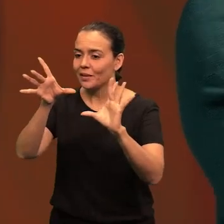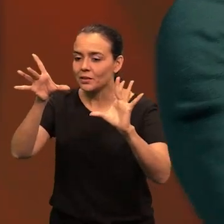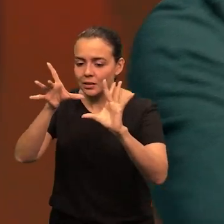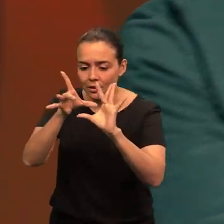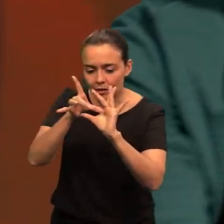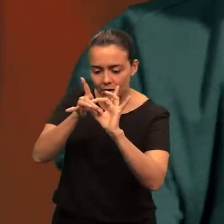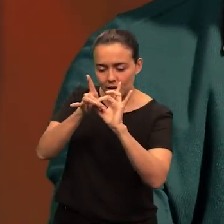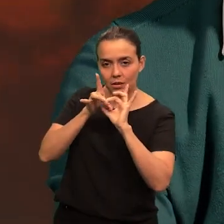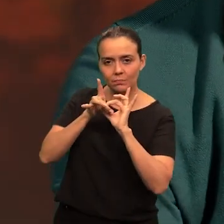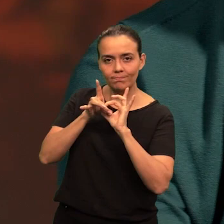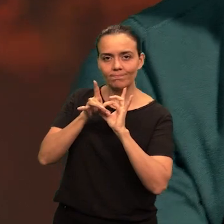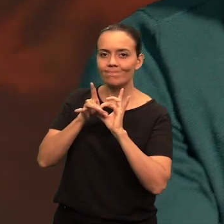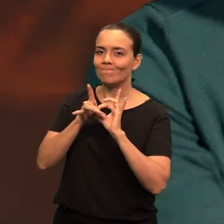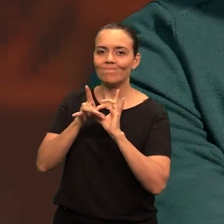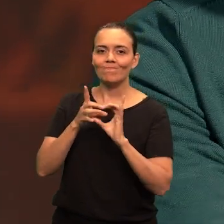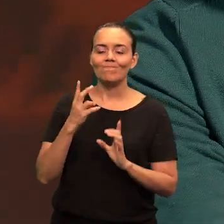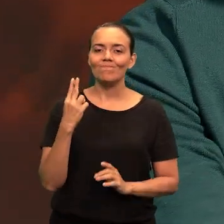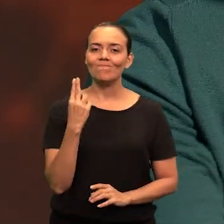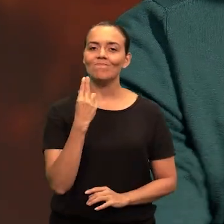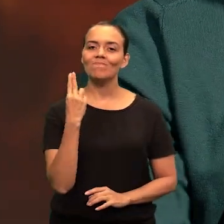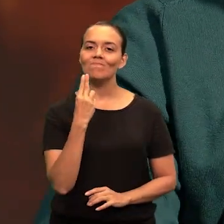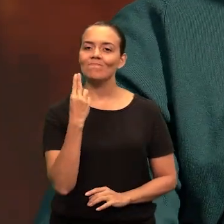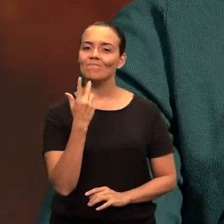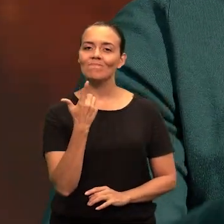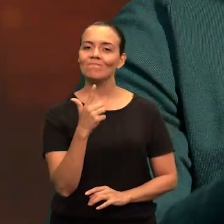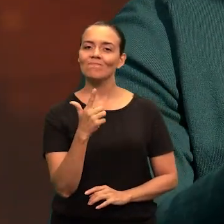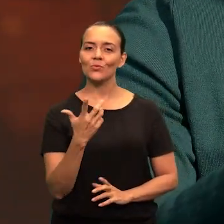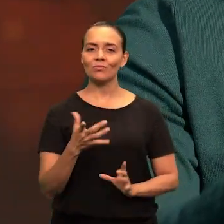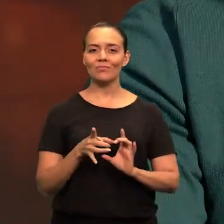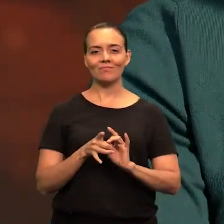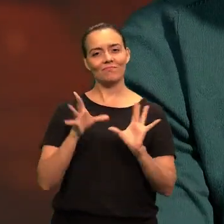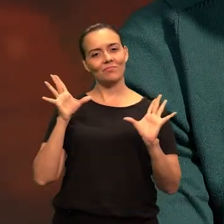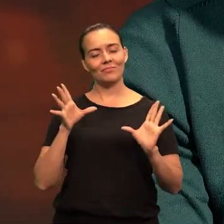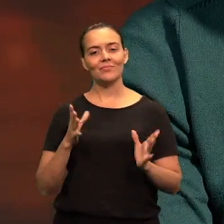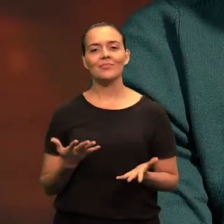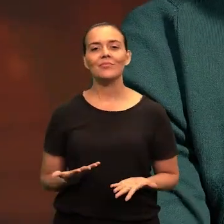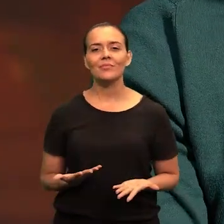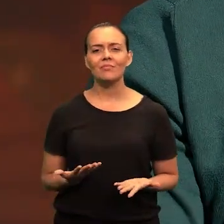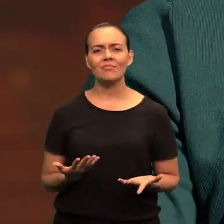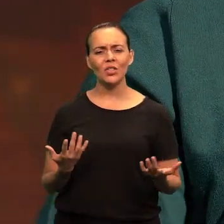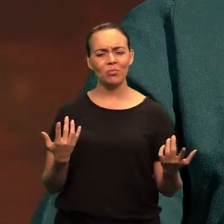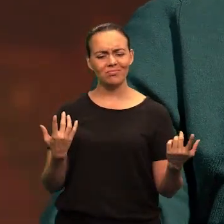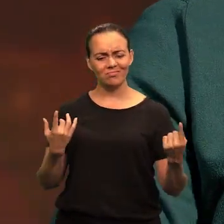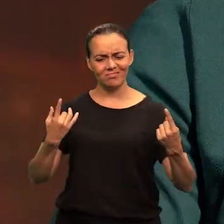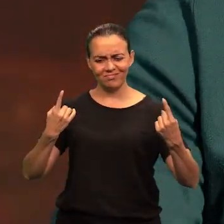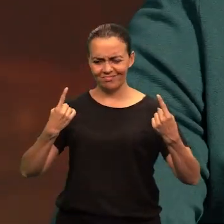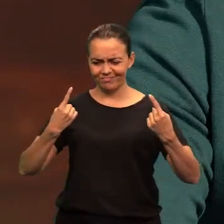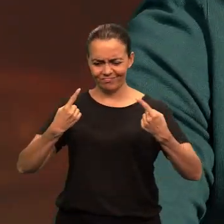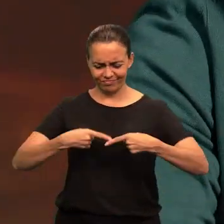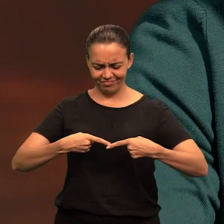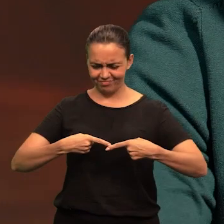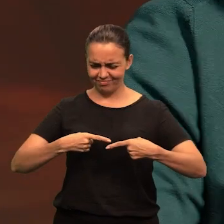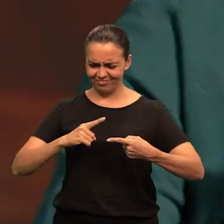Então, o pensamento de Maquiavel está aí a nos confrontar e até mesmo a nos afrontar